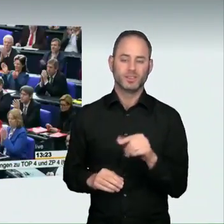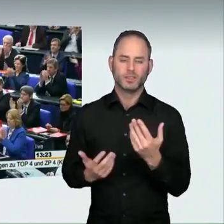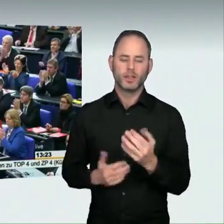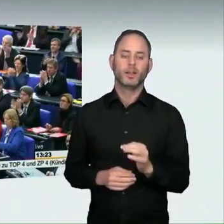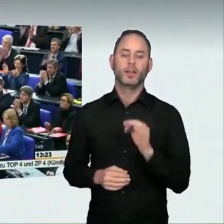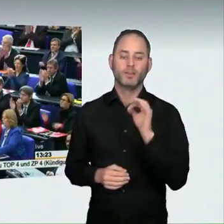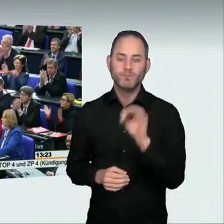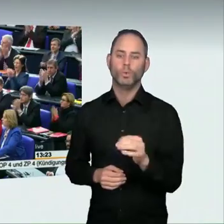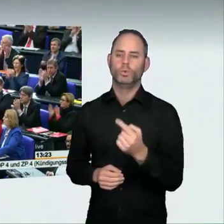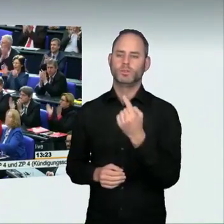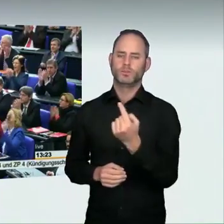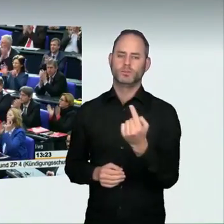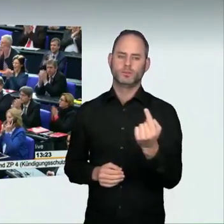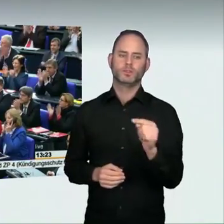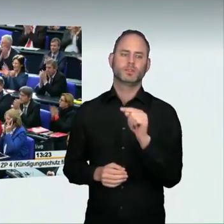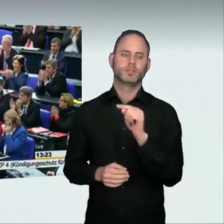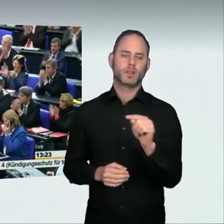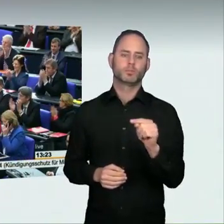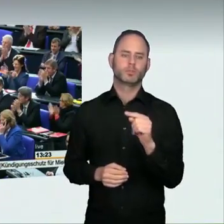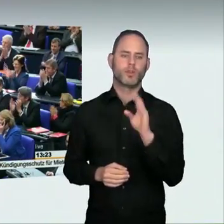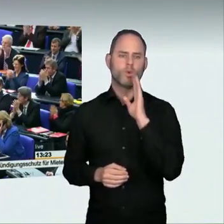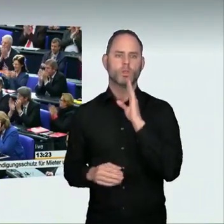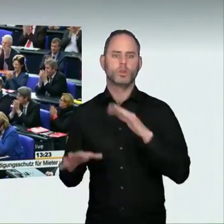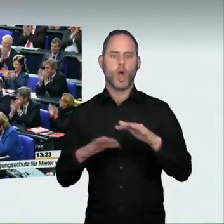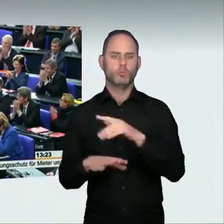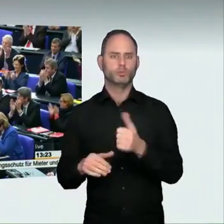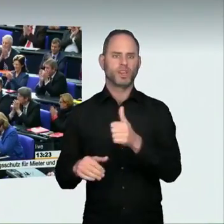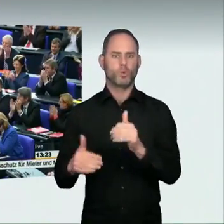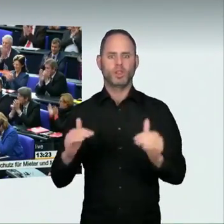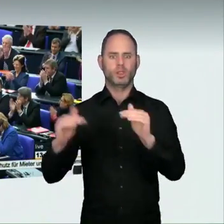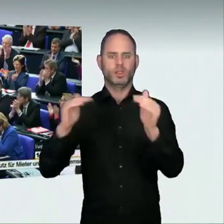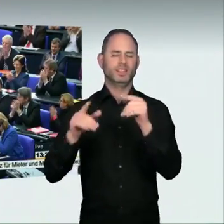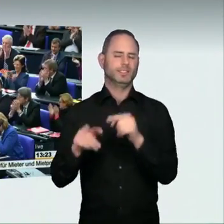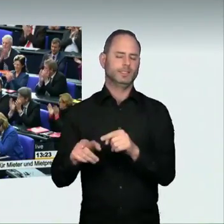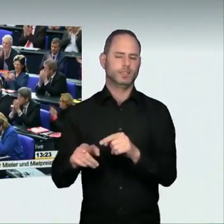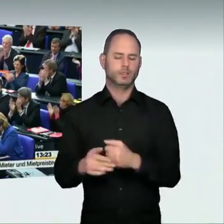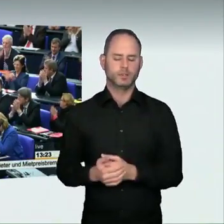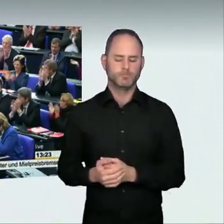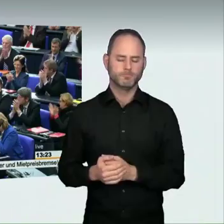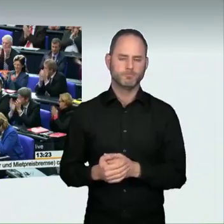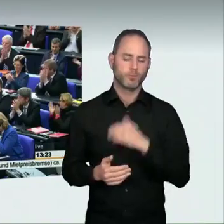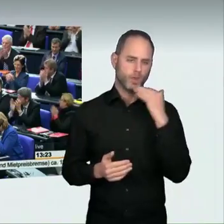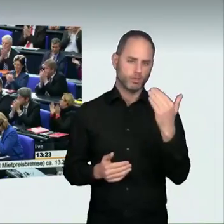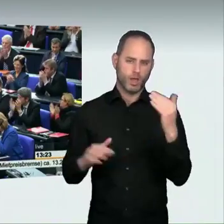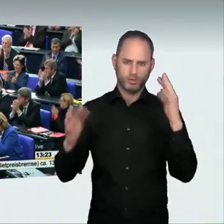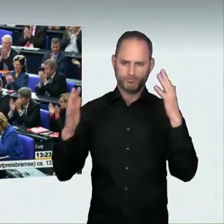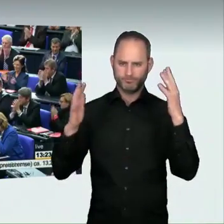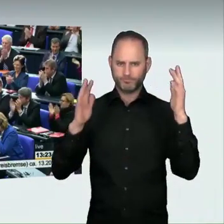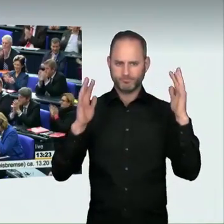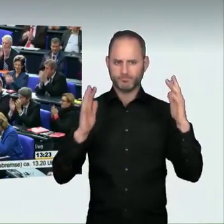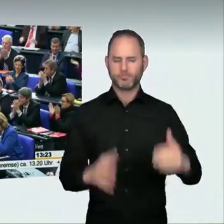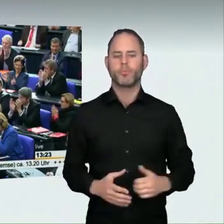(Applaus)